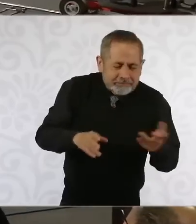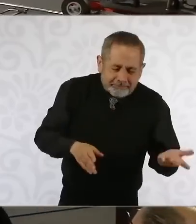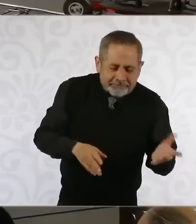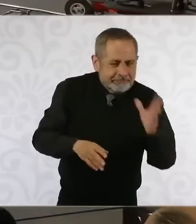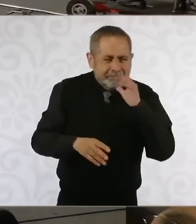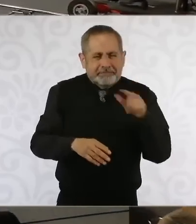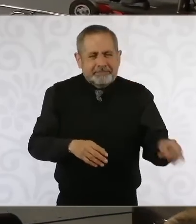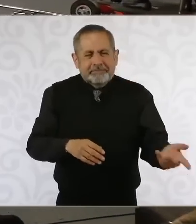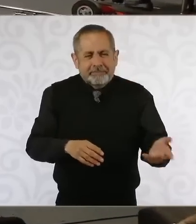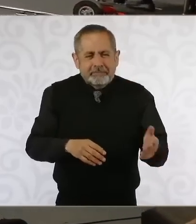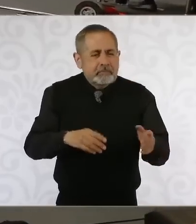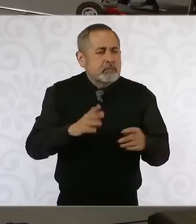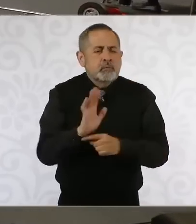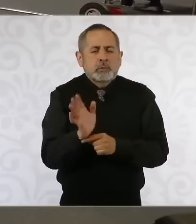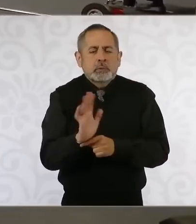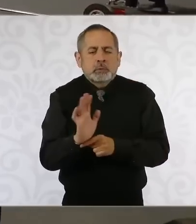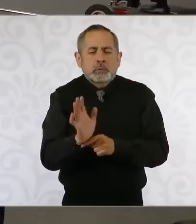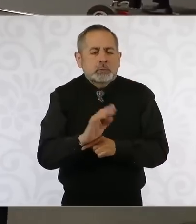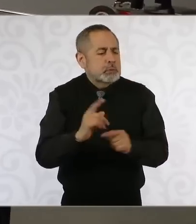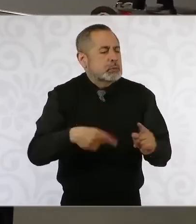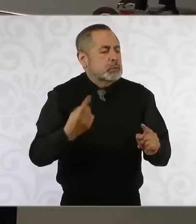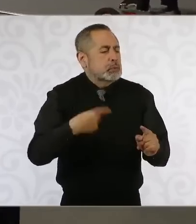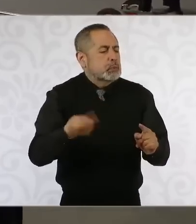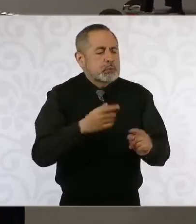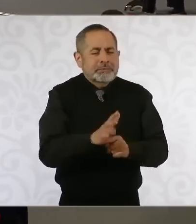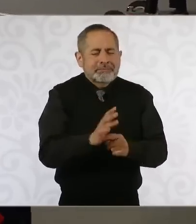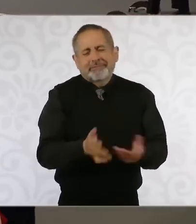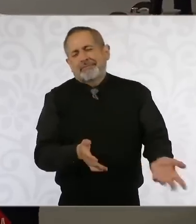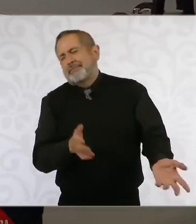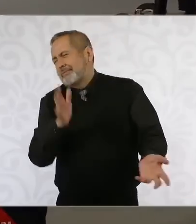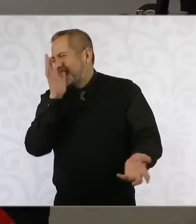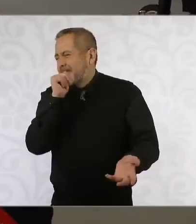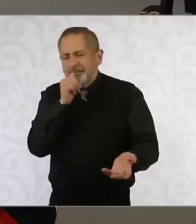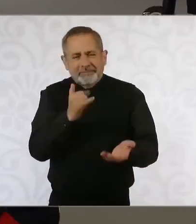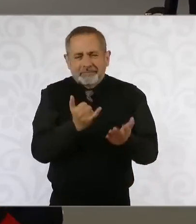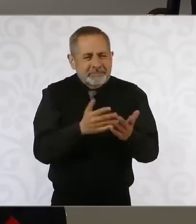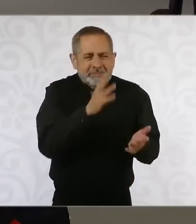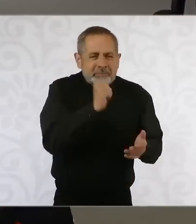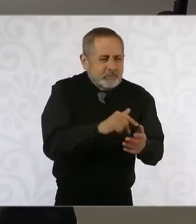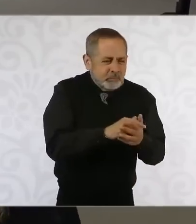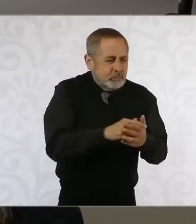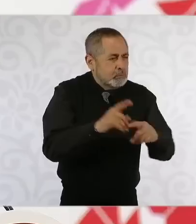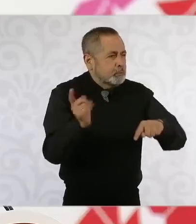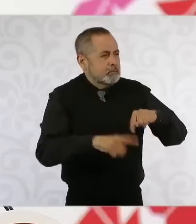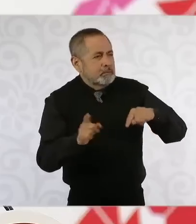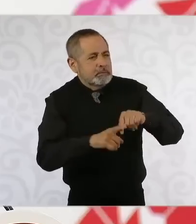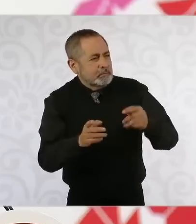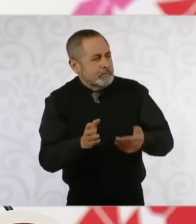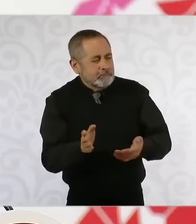un pequeño ventilador eh doméstico que no tiene capacidad de extracción de los gases propios de